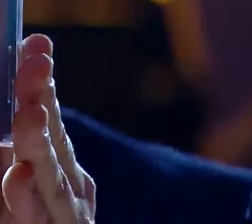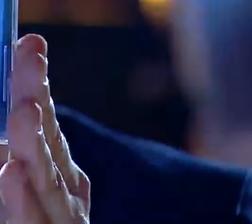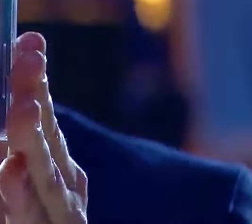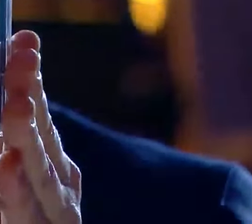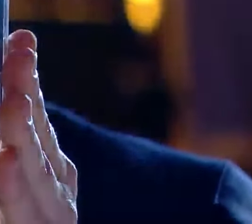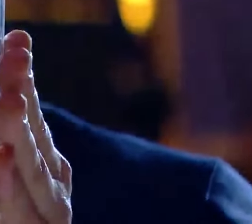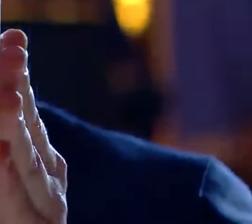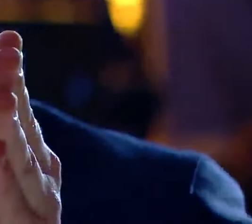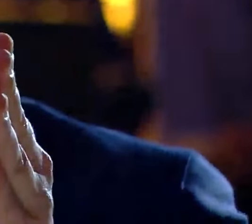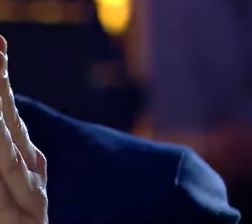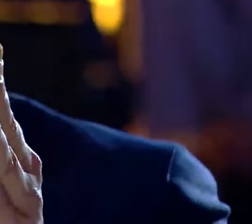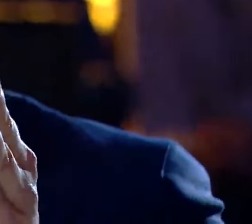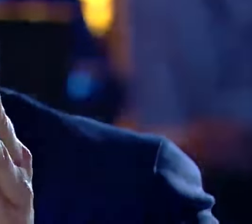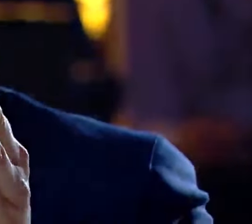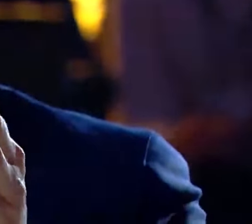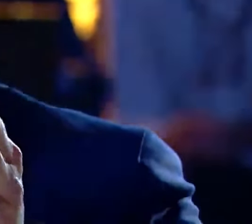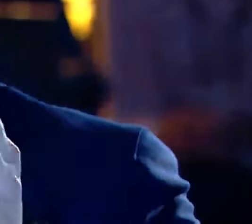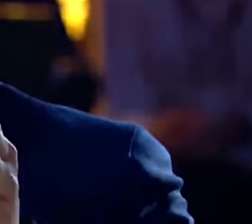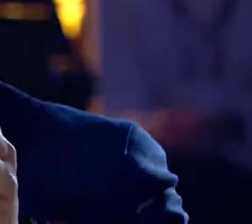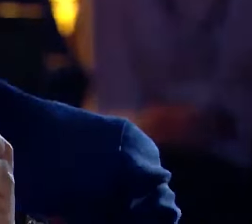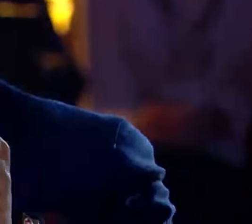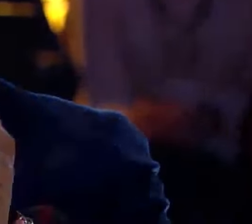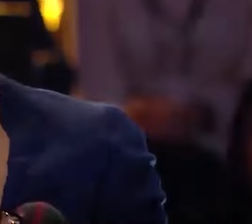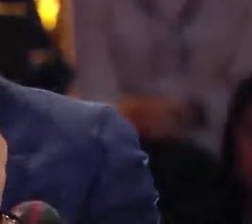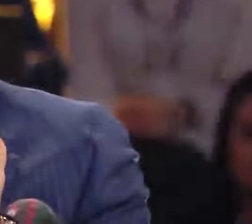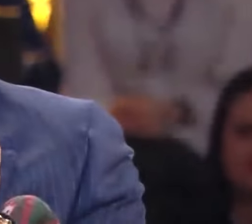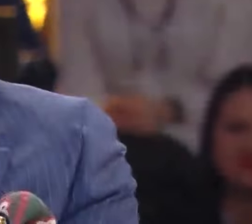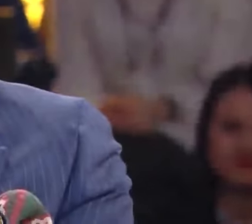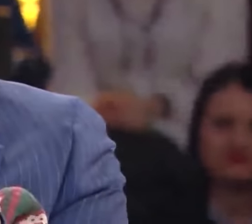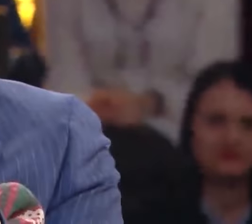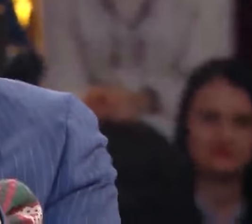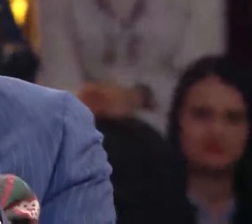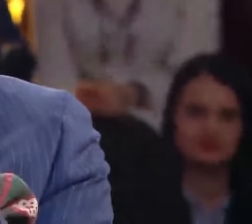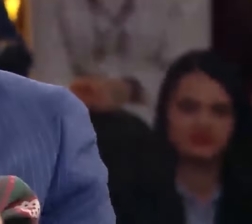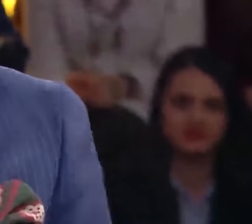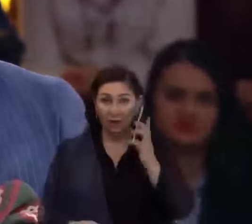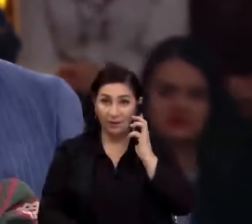[Müzik] Evet işte albüm bu ne zaman çıktı bu